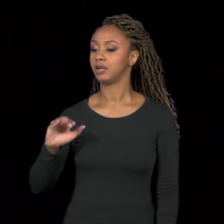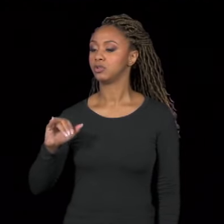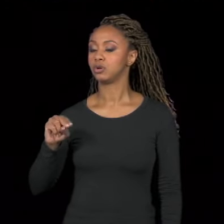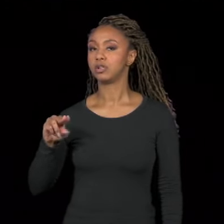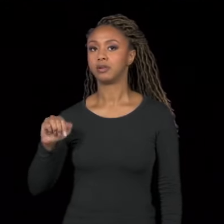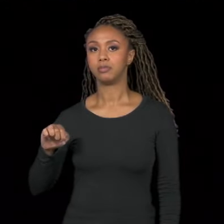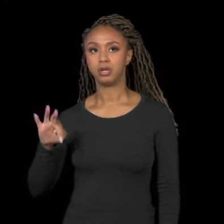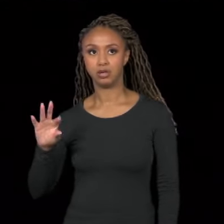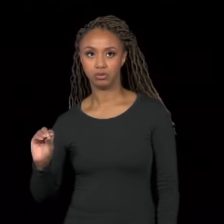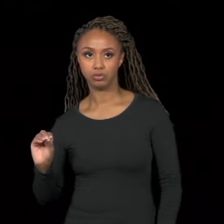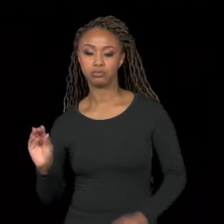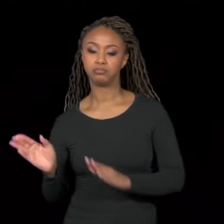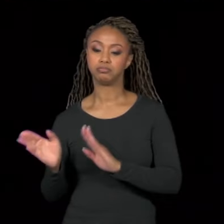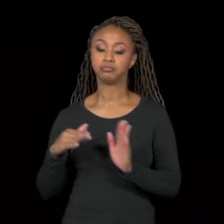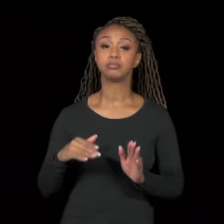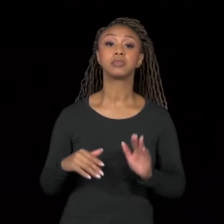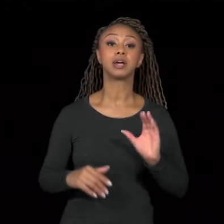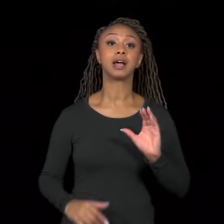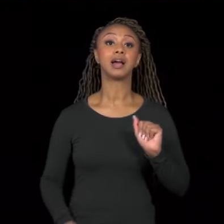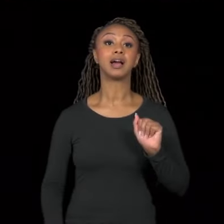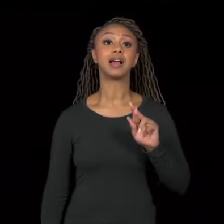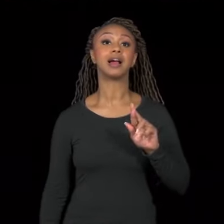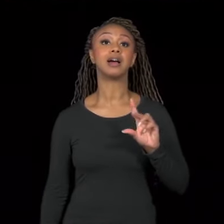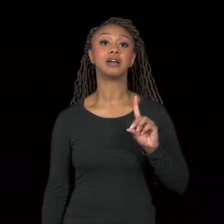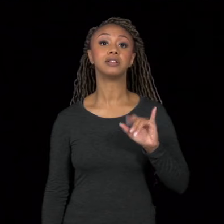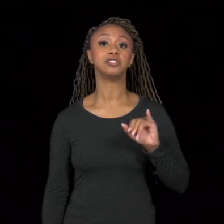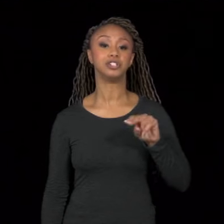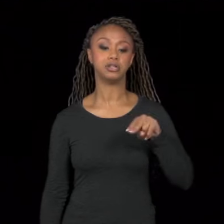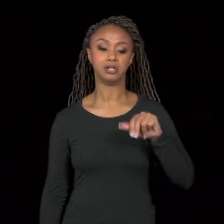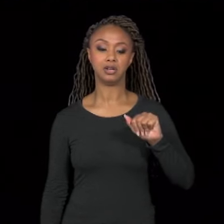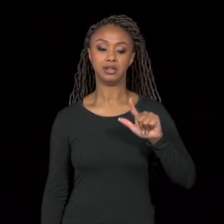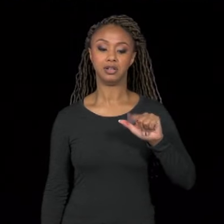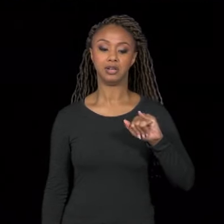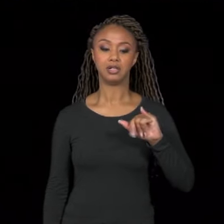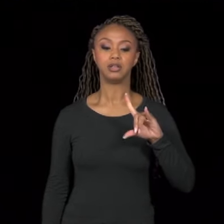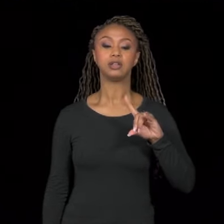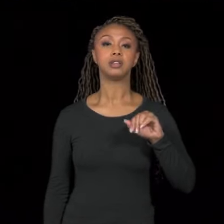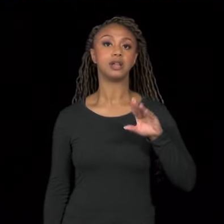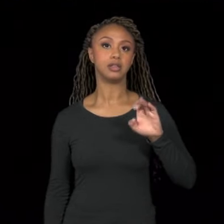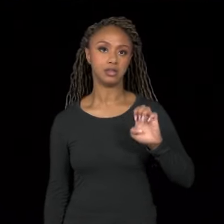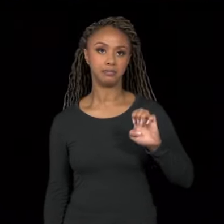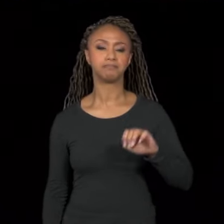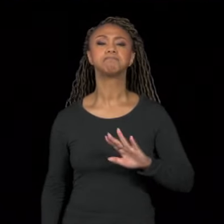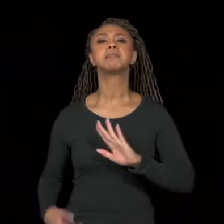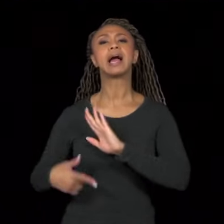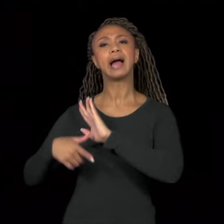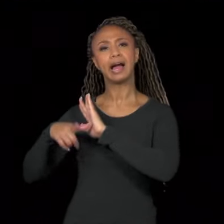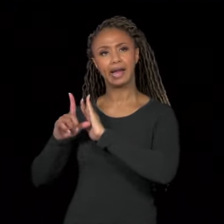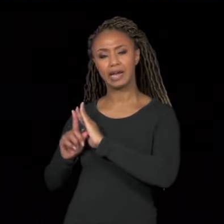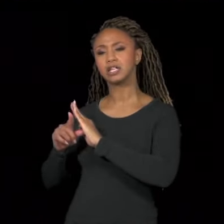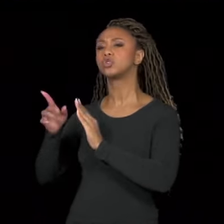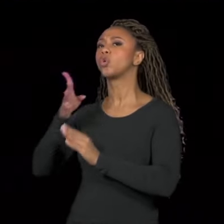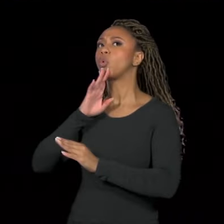BOM, A GENTE JÁ TINHA COMEÇADO A FALAR DOS ELEMENTOS DO DIAGRAMA ENTIDADE-RELACIONAMENTO. ENTRE ESSES ELEMENTOS A GENTE TRATOU DE